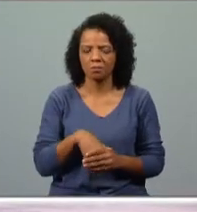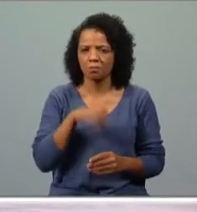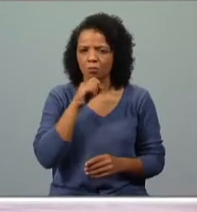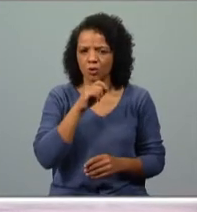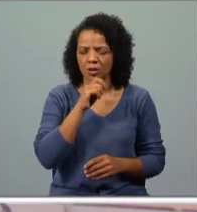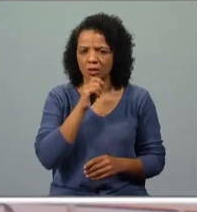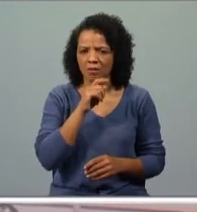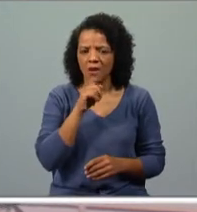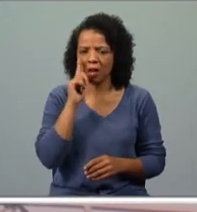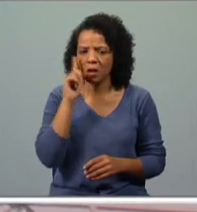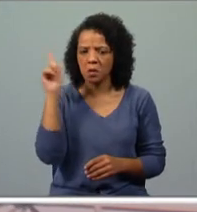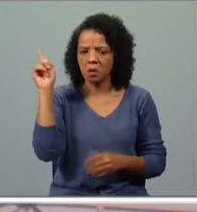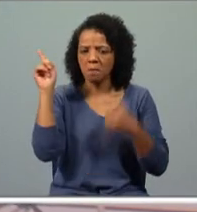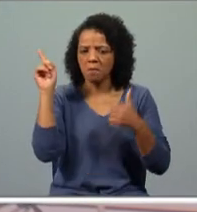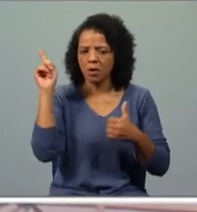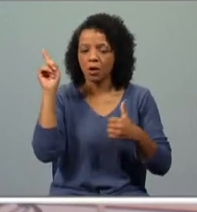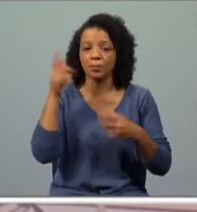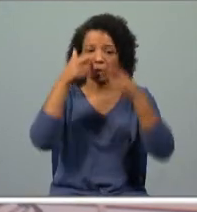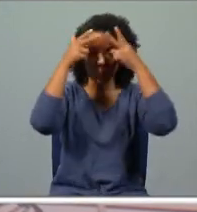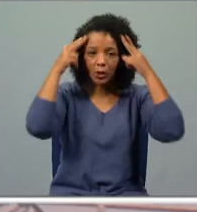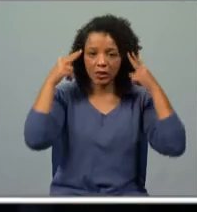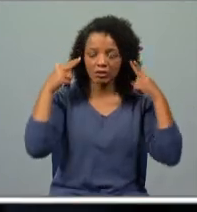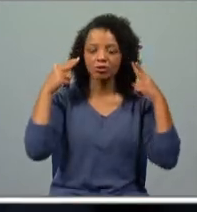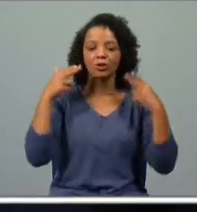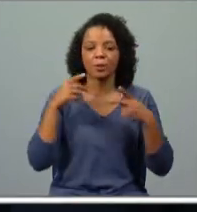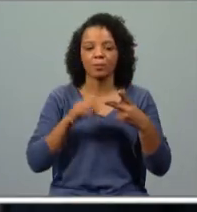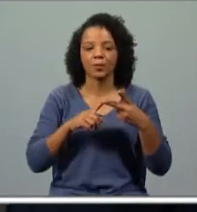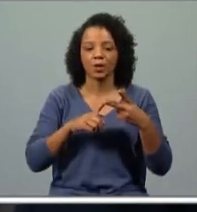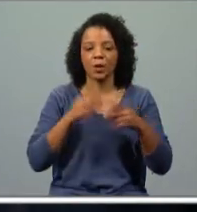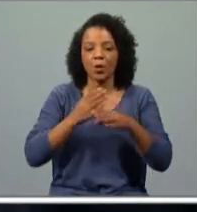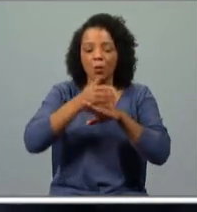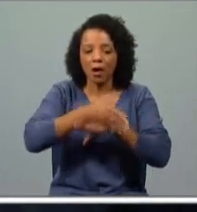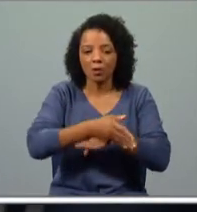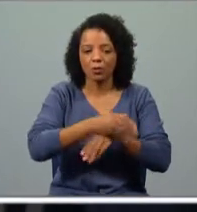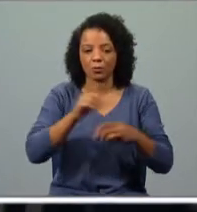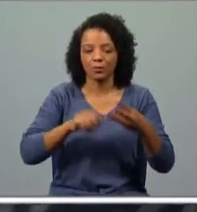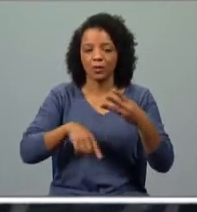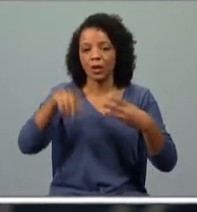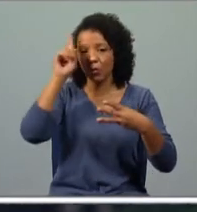calhar ver melhor tanto temos o Ulisses temos aqui o barco e depois o Cavalo de 也許看得更清楚，我們有尤利西斯我們在這裡有船，然後是馬